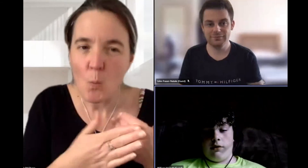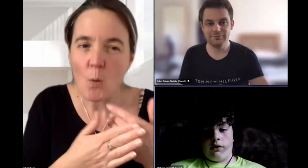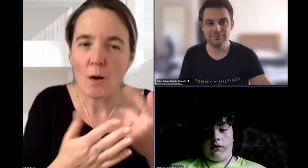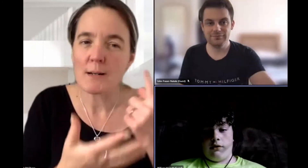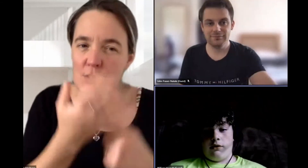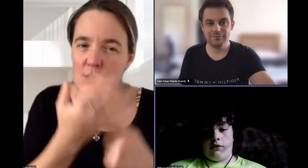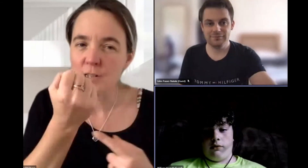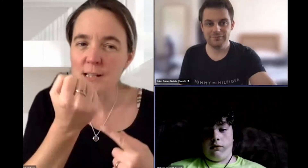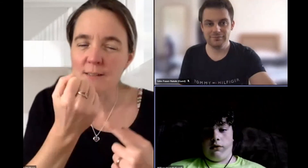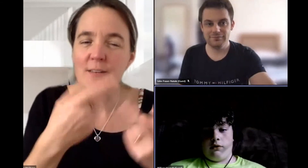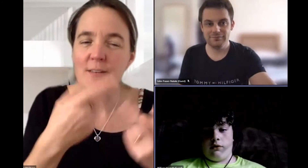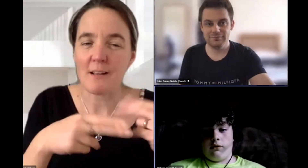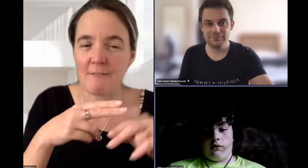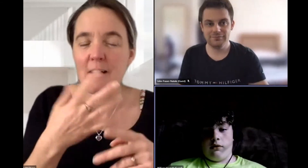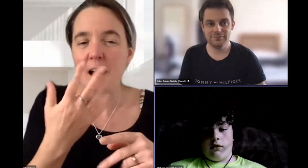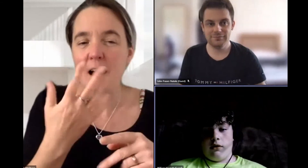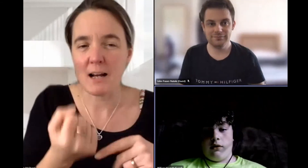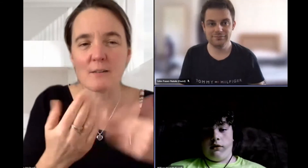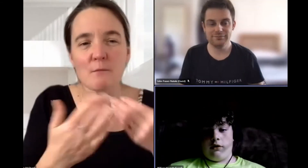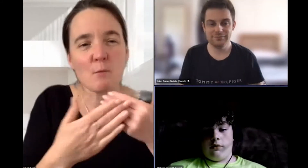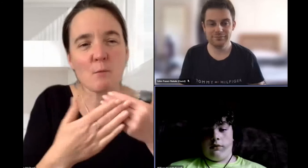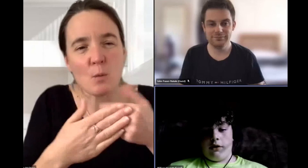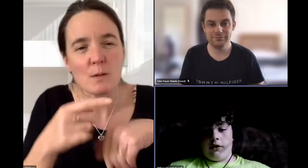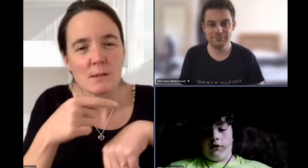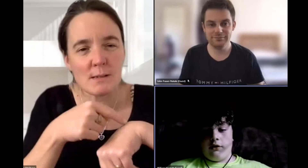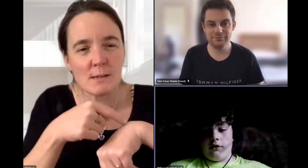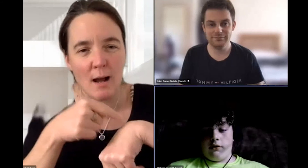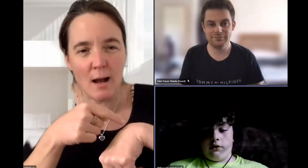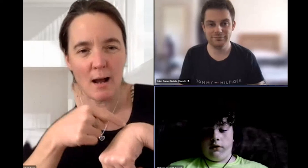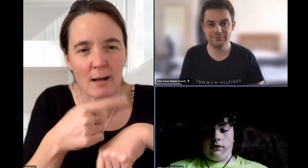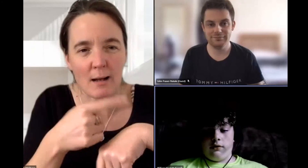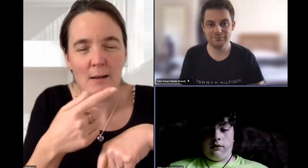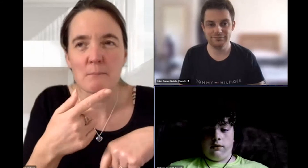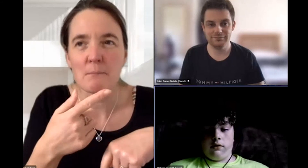a phe bai’r coronafeirws heb fod yn gymaint o rhwystr. 44 00:03:33,500 --> 00:03:41,500 Ond, yn sicr, gwnaethon ni godi ymwybyddiaeth o faterion pwysig.